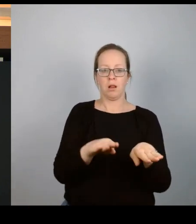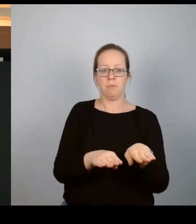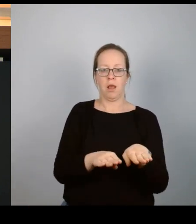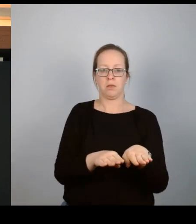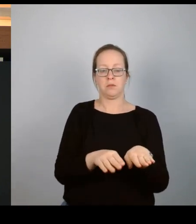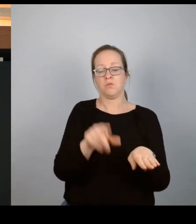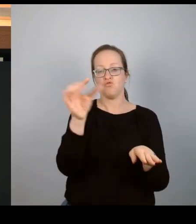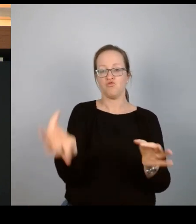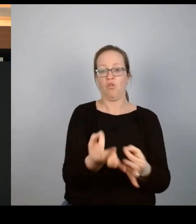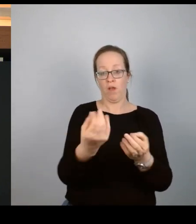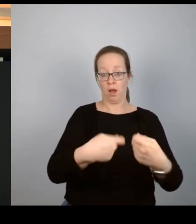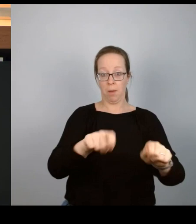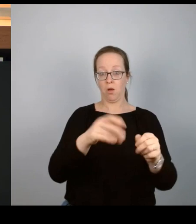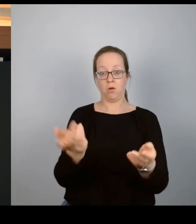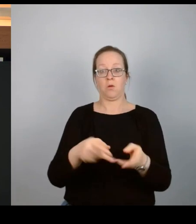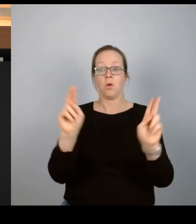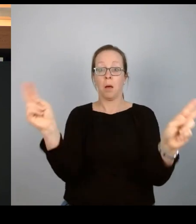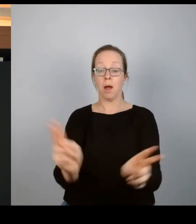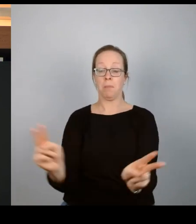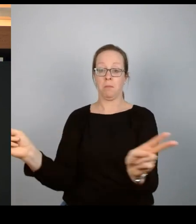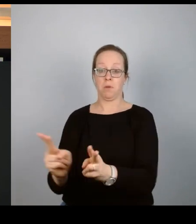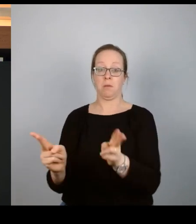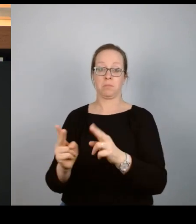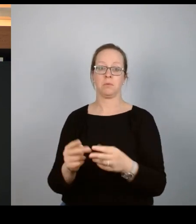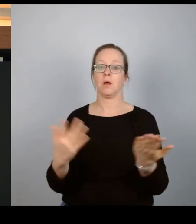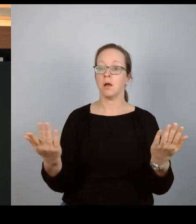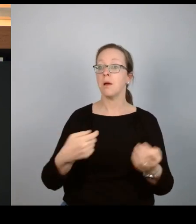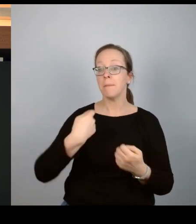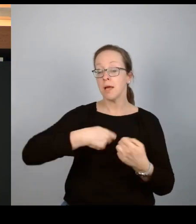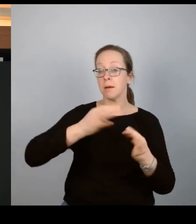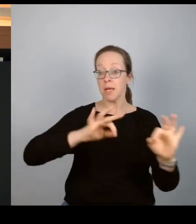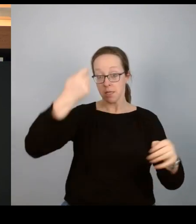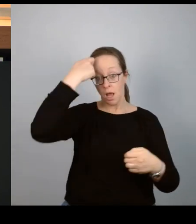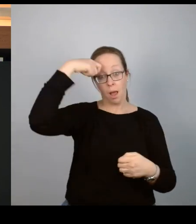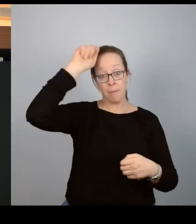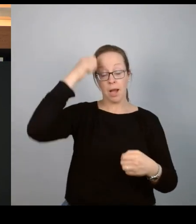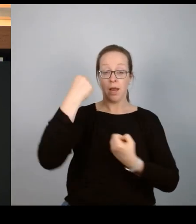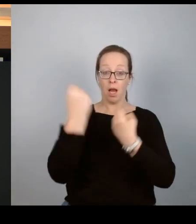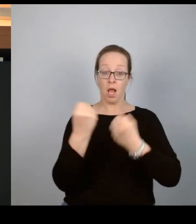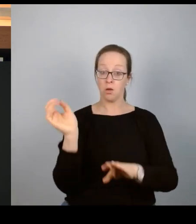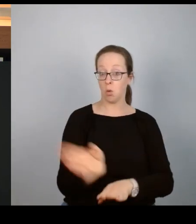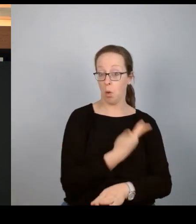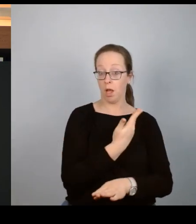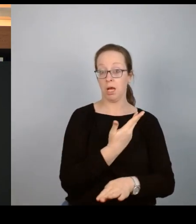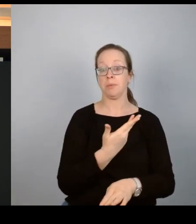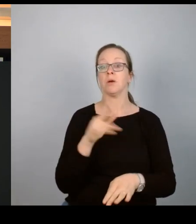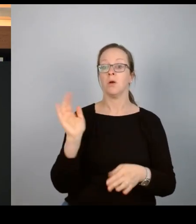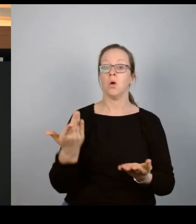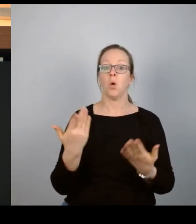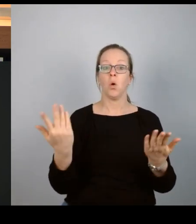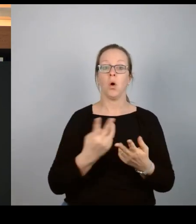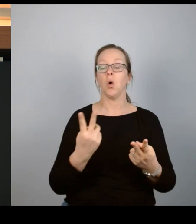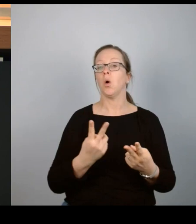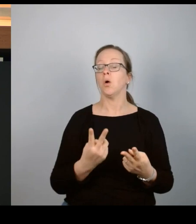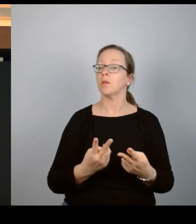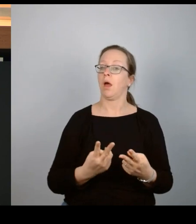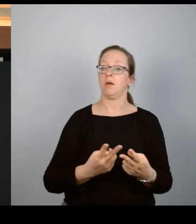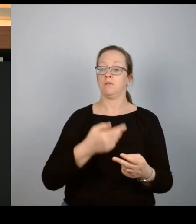zehn Jahren nichts. Damit ist schon mal klar, es geht nicht um Klima, CO2 etc, der werde ich darum sorgt, sorgt für Parkplätze.